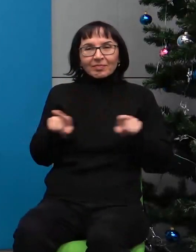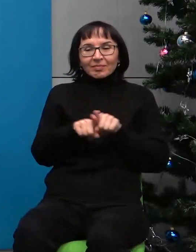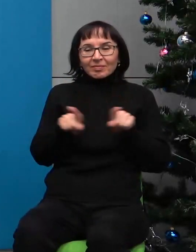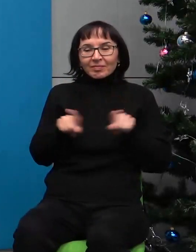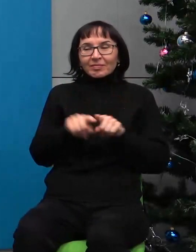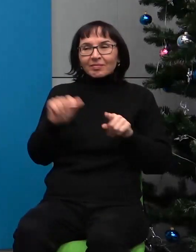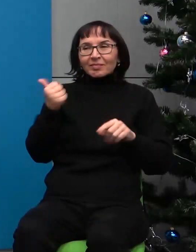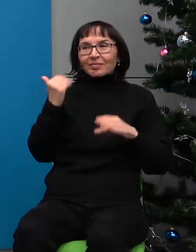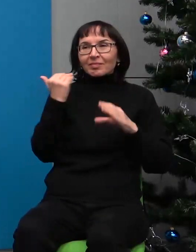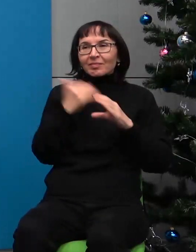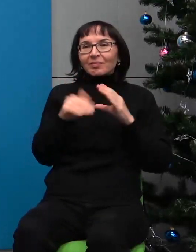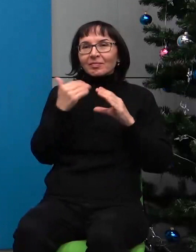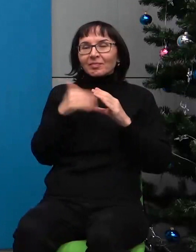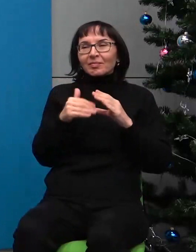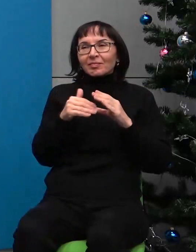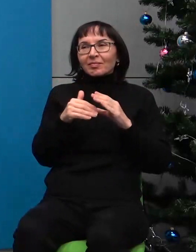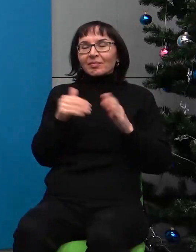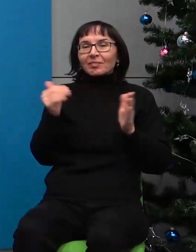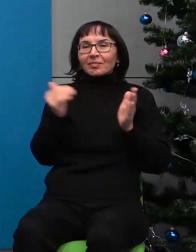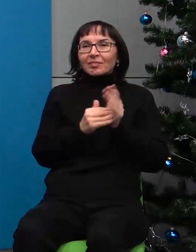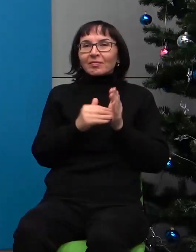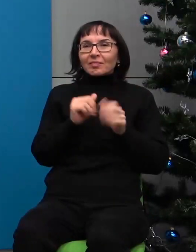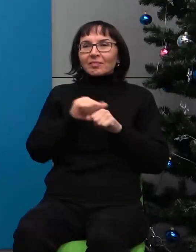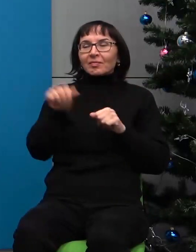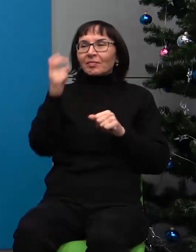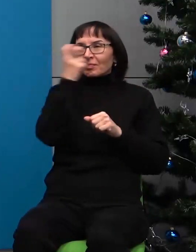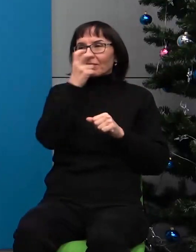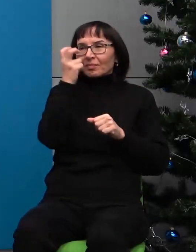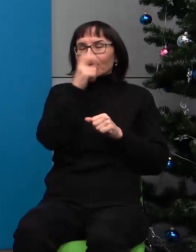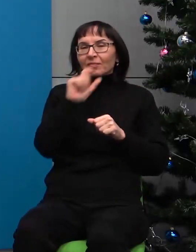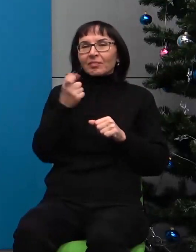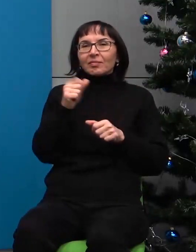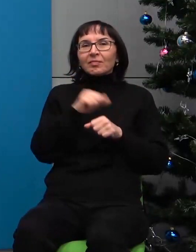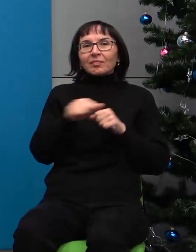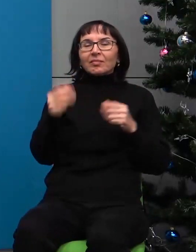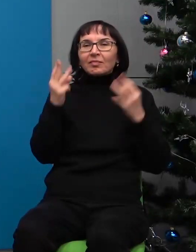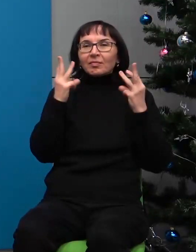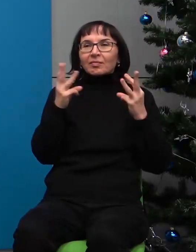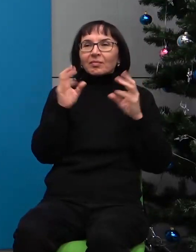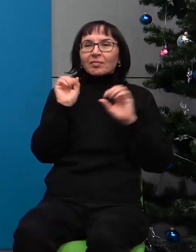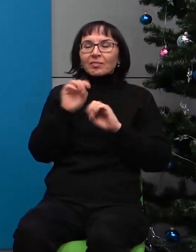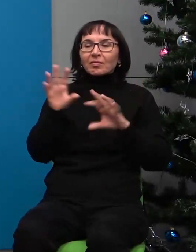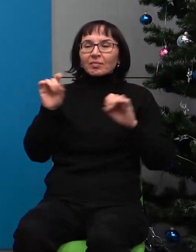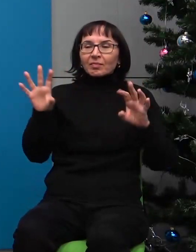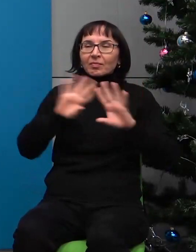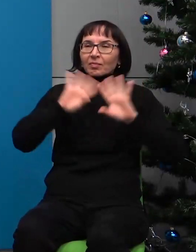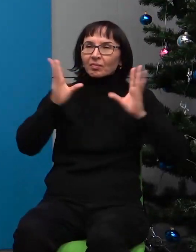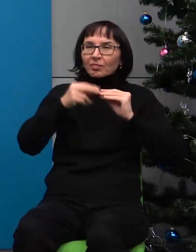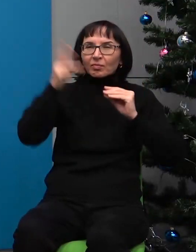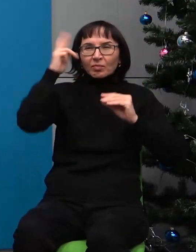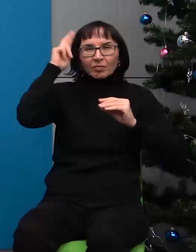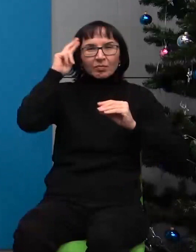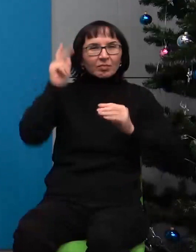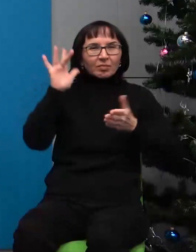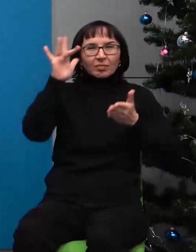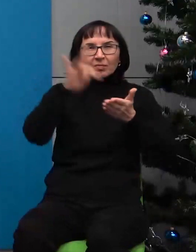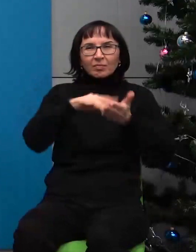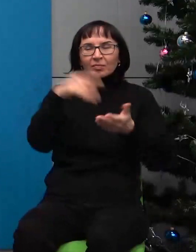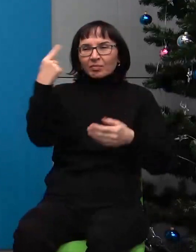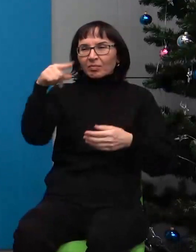To na tym polega. Dlatego trzeba być ciekawym, bo co jest cenniejsze? Profesor, który zjadł wszystkie rozumy i który tam nigdy nie pojedzie.